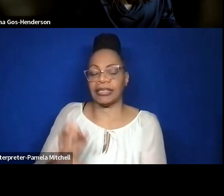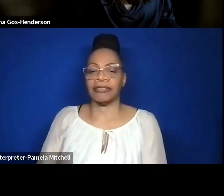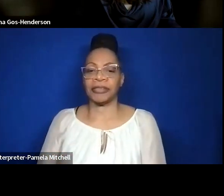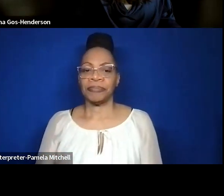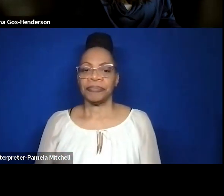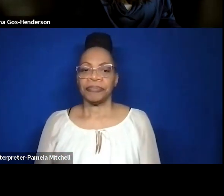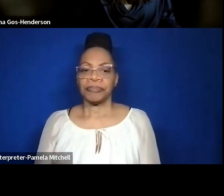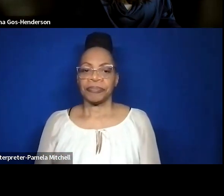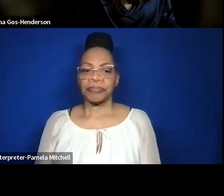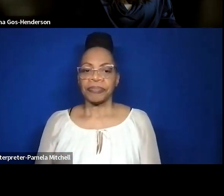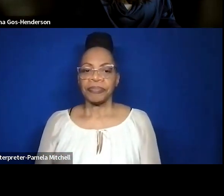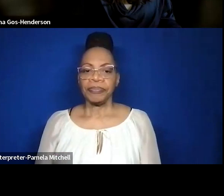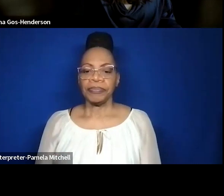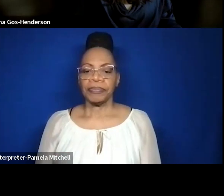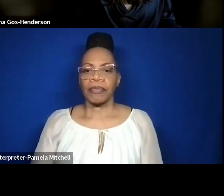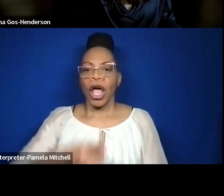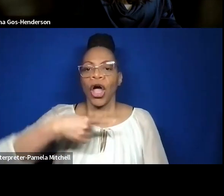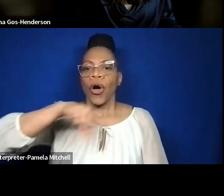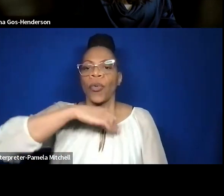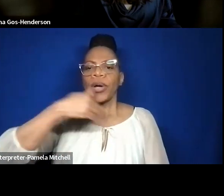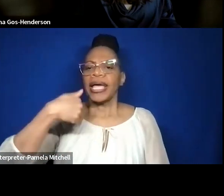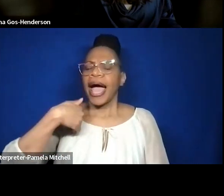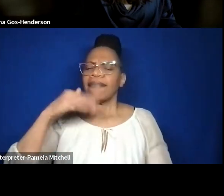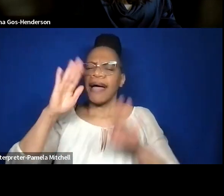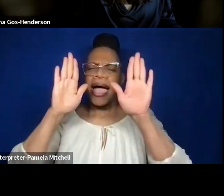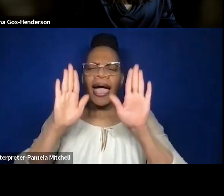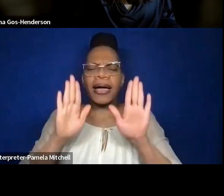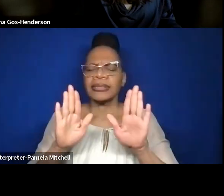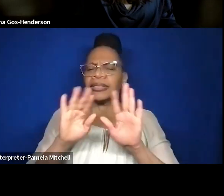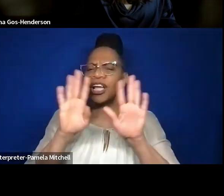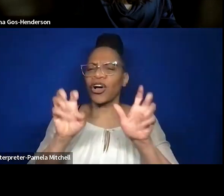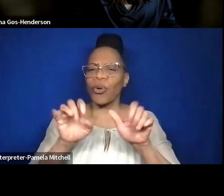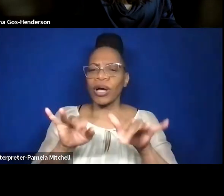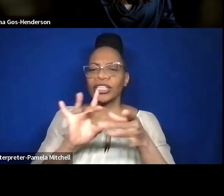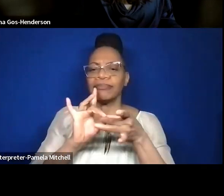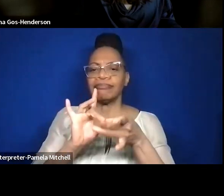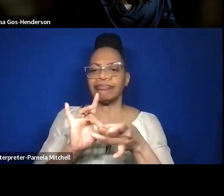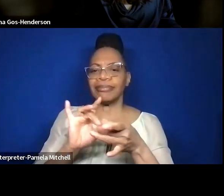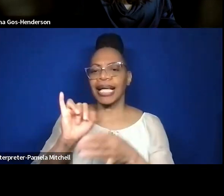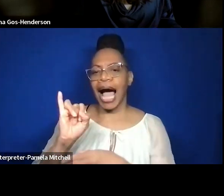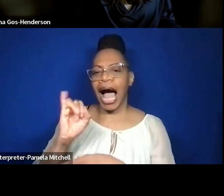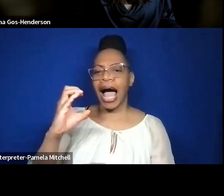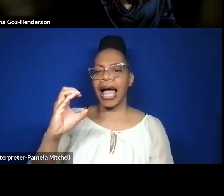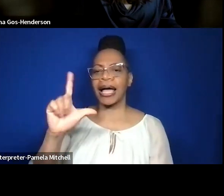Entonces, tenemos algunas preguntas excelentes sobre el iClaim, ¿verdad? El iClaim, que es maravilloso